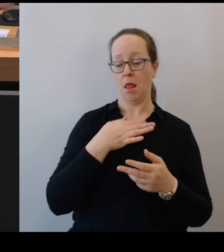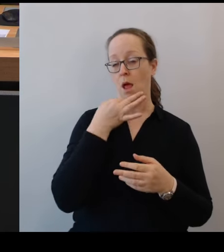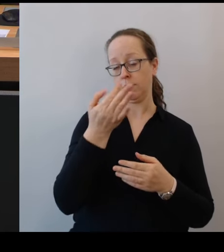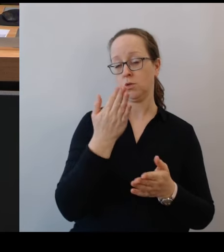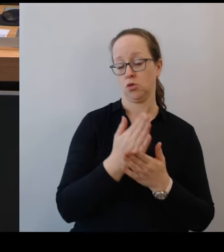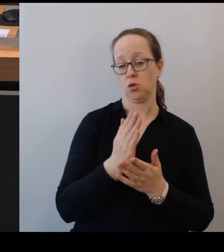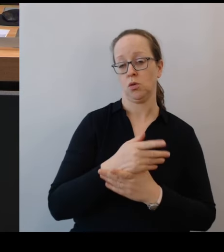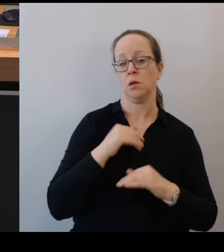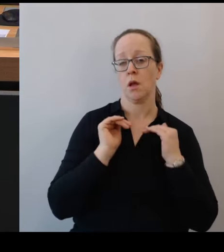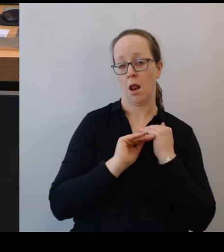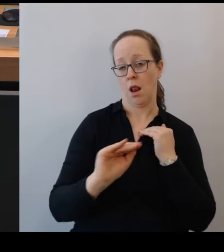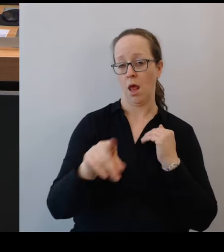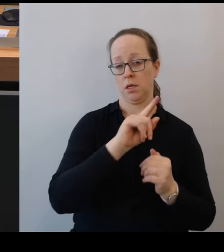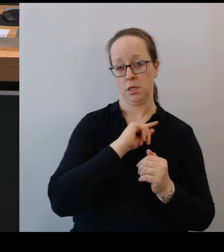Die müssten direkt verboten werden. (Beifall)